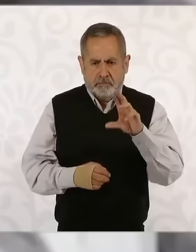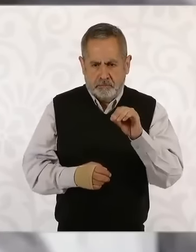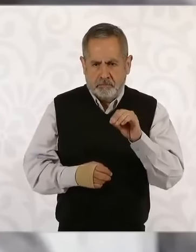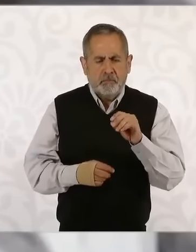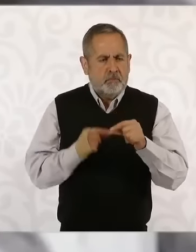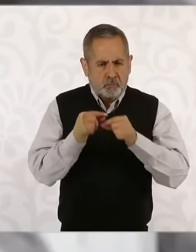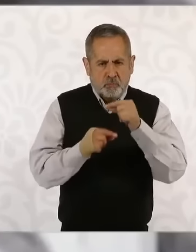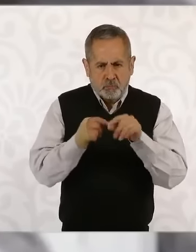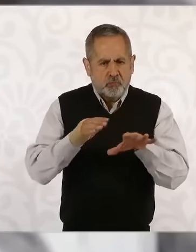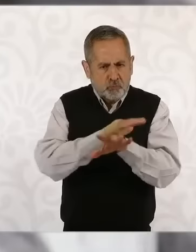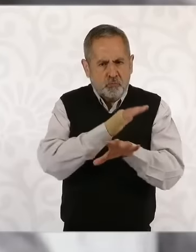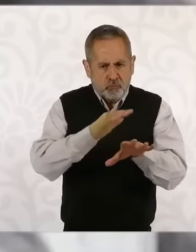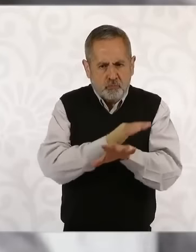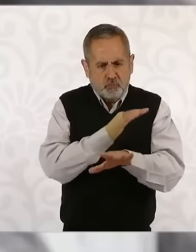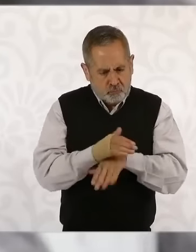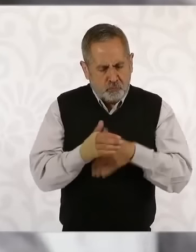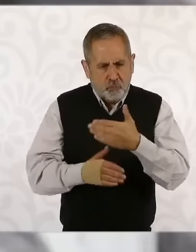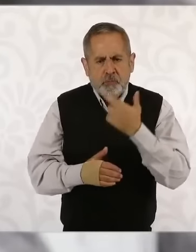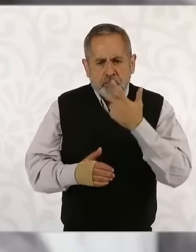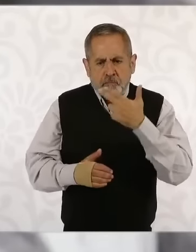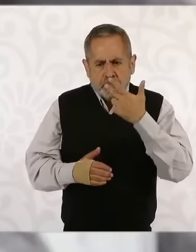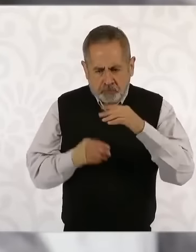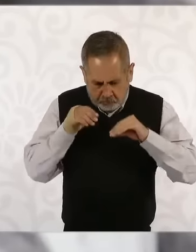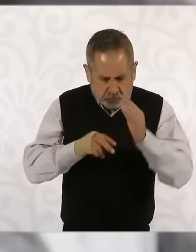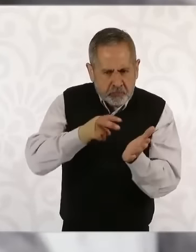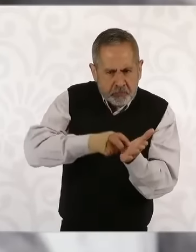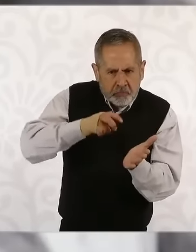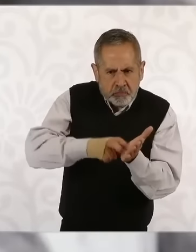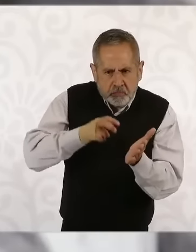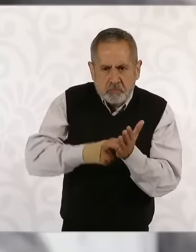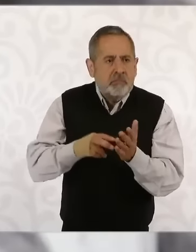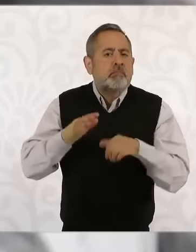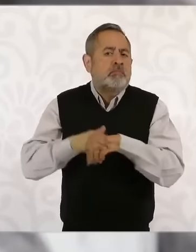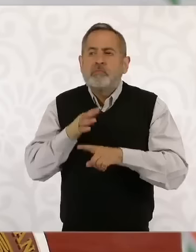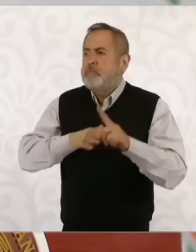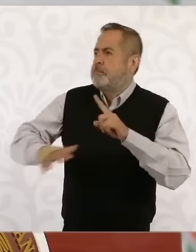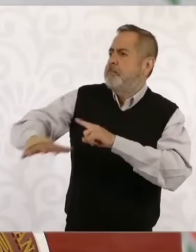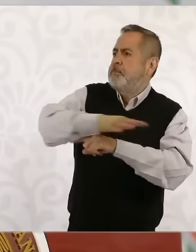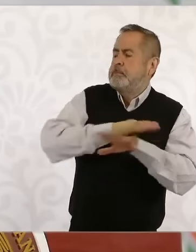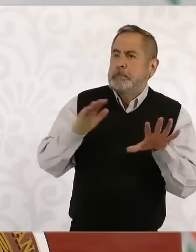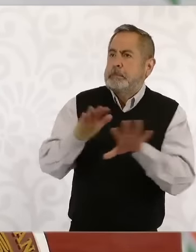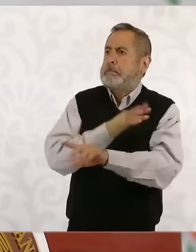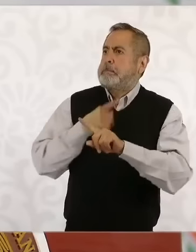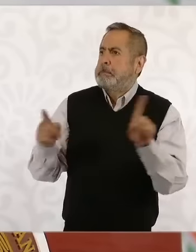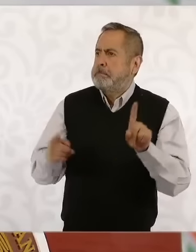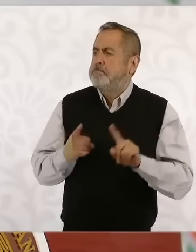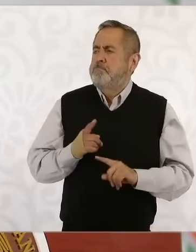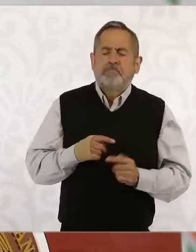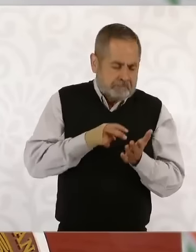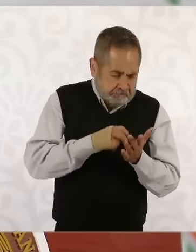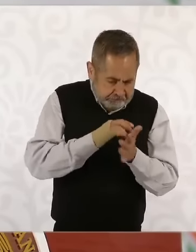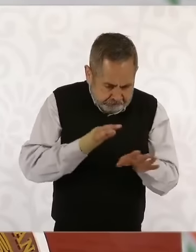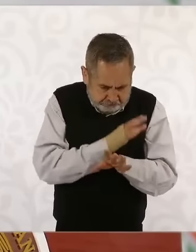más ágil, para responder a las necesidades del momento y también para realizarle ajustes a la ley